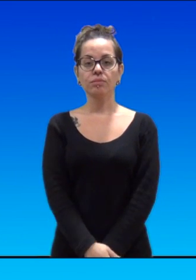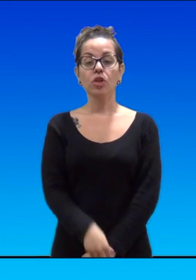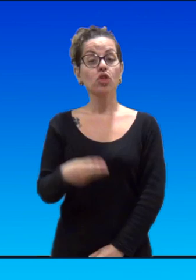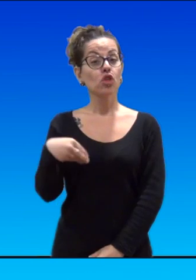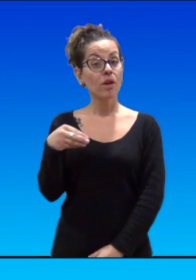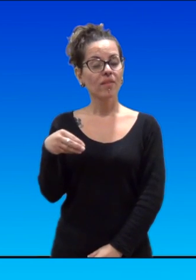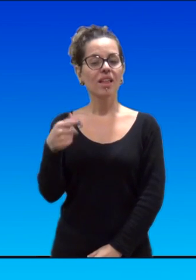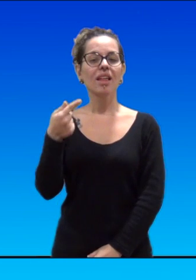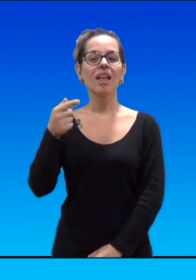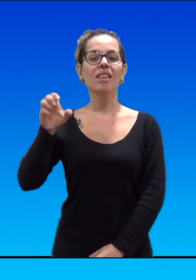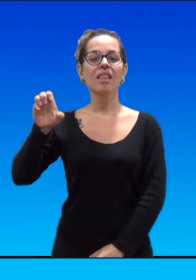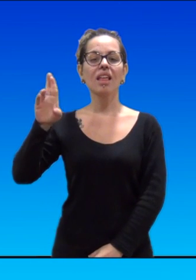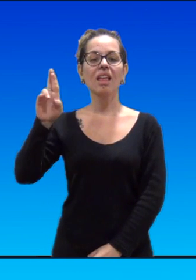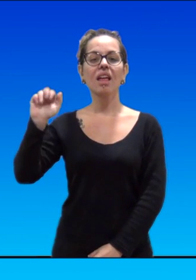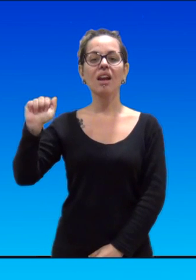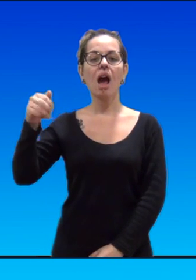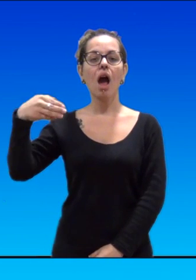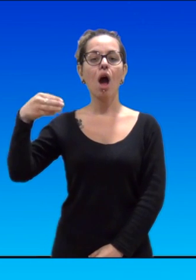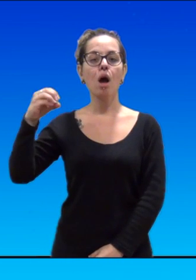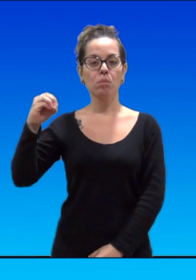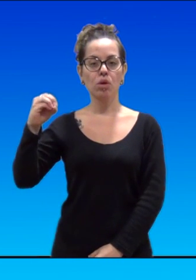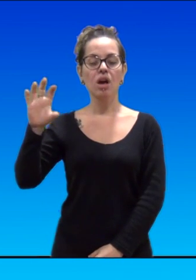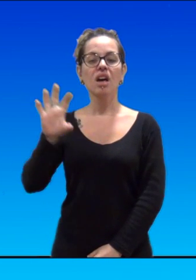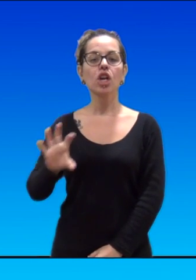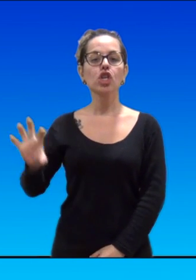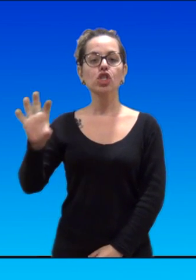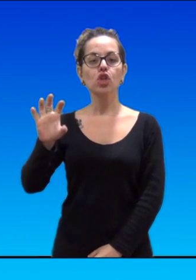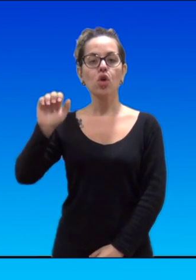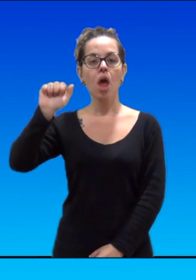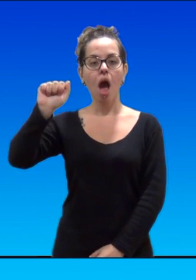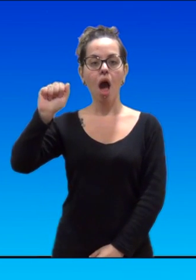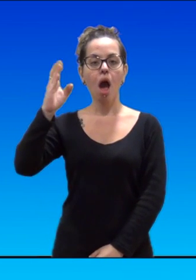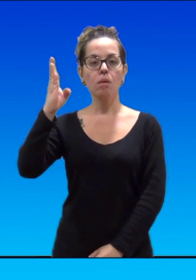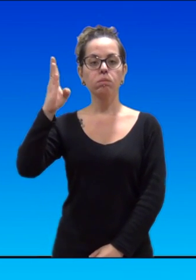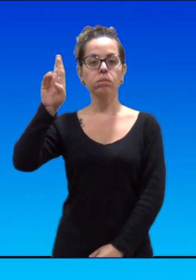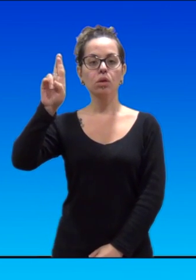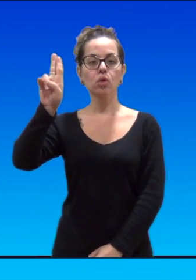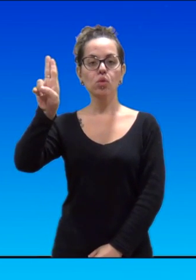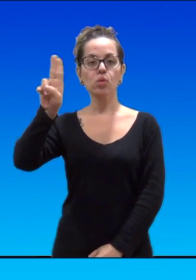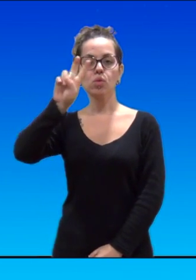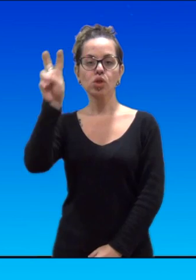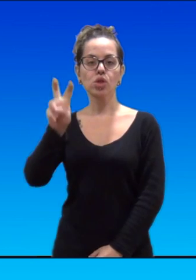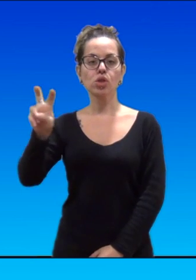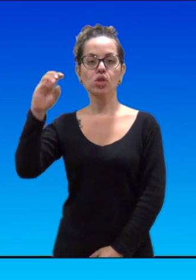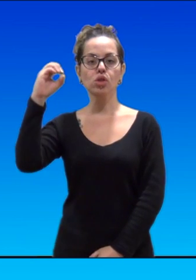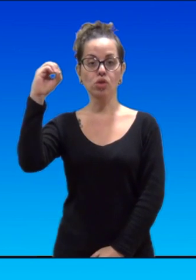a Teramo, in Abruzzo.